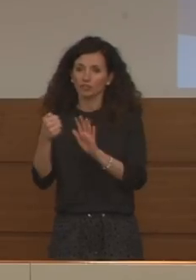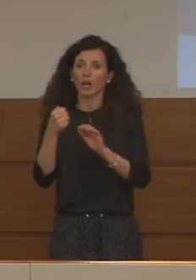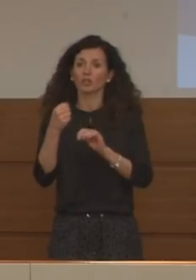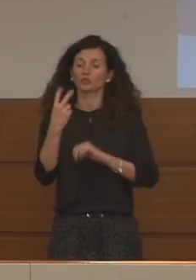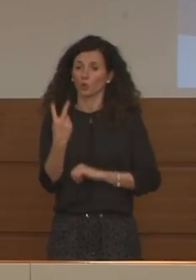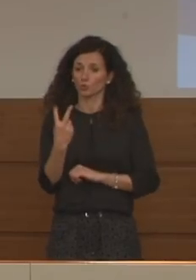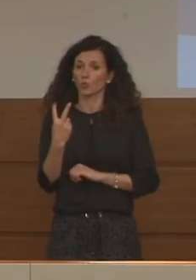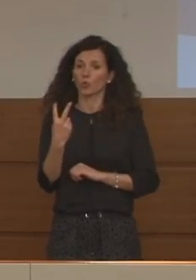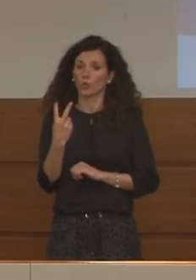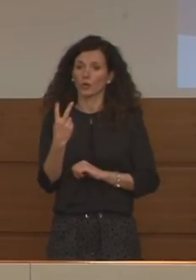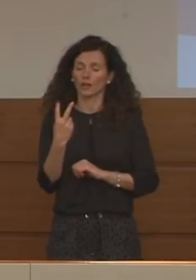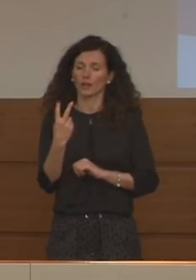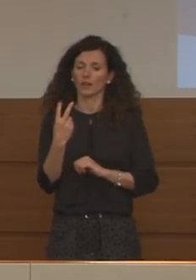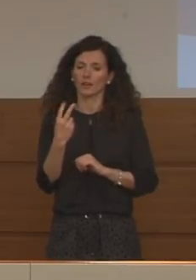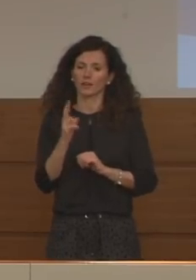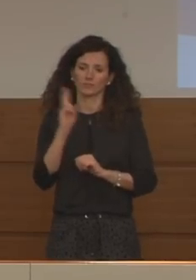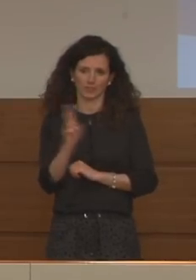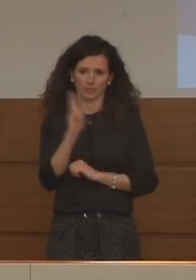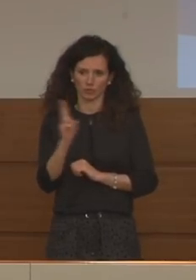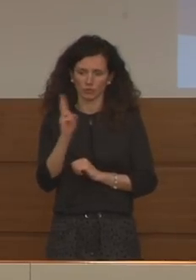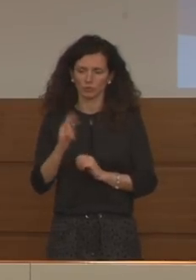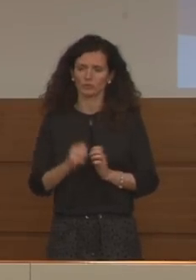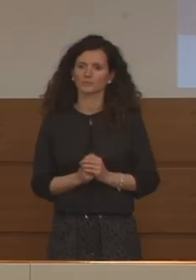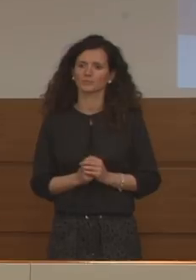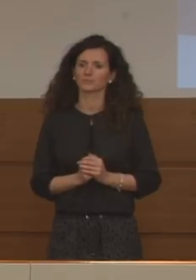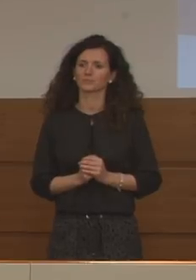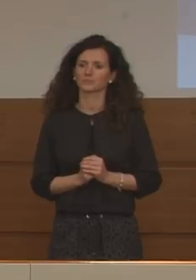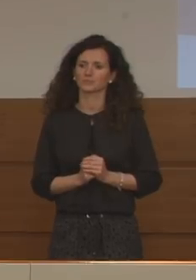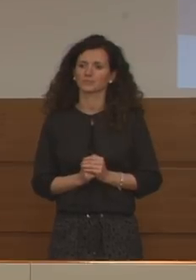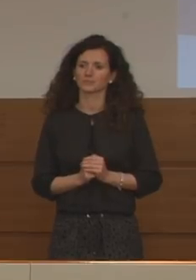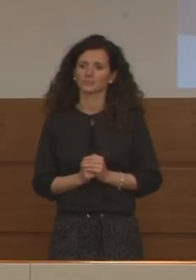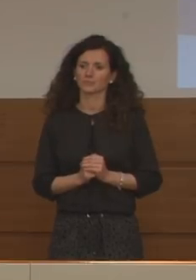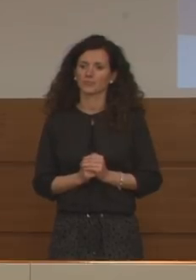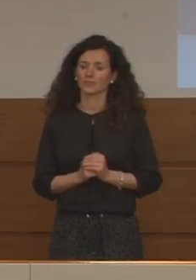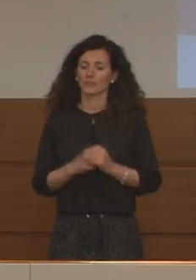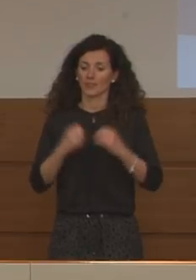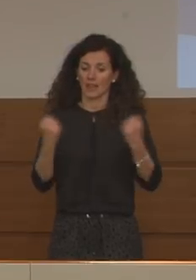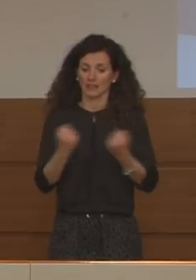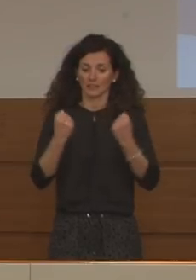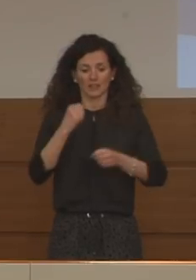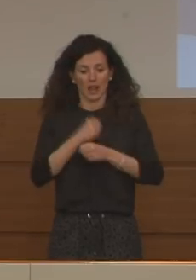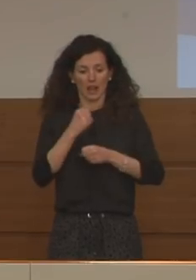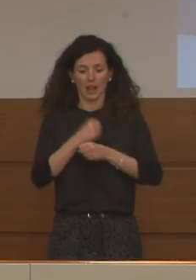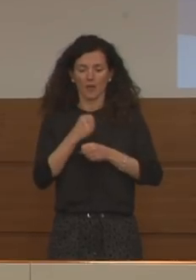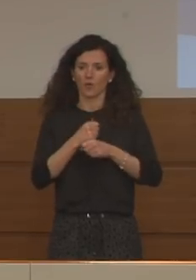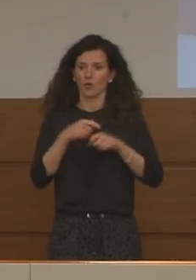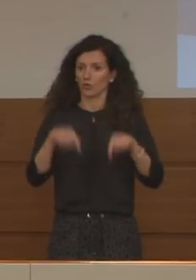deceduti. Per quanto riguarda l'attività di oggi, è proseguita l'attività della